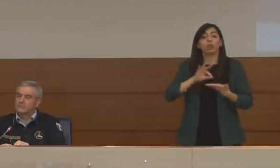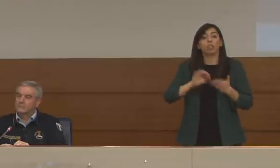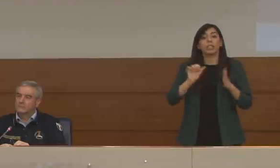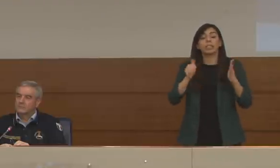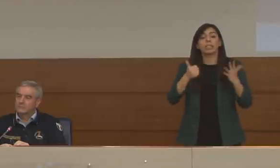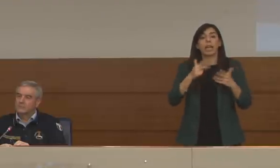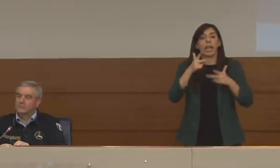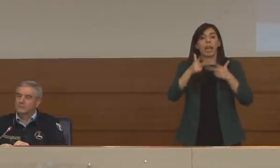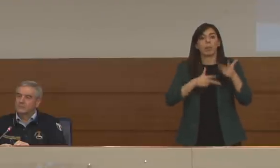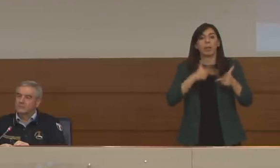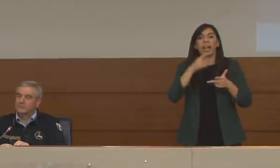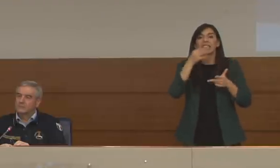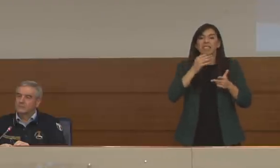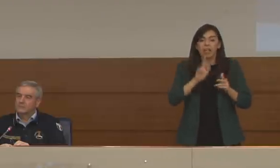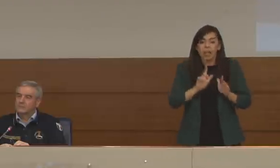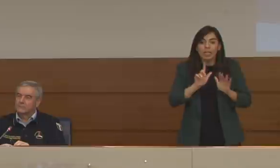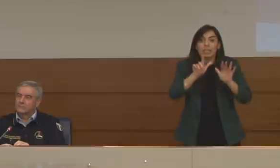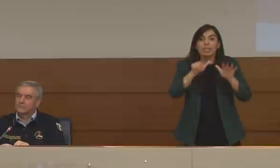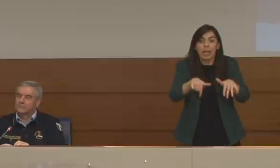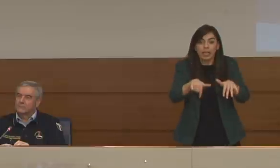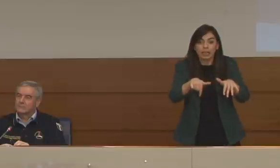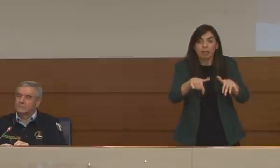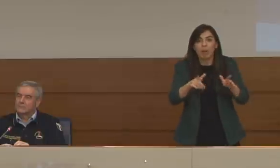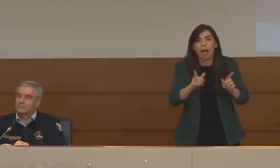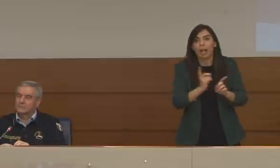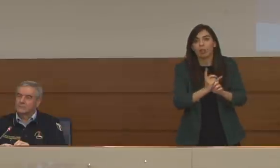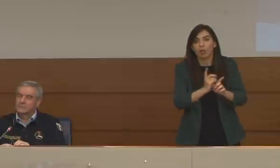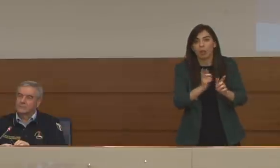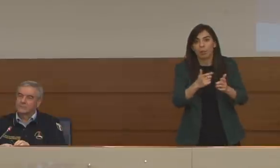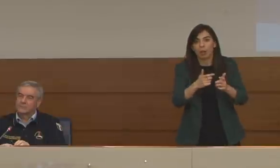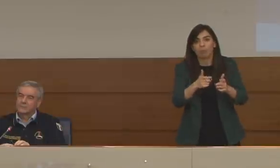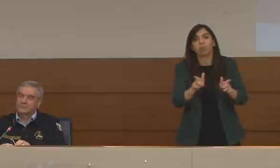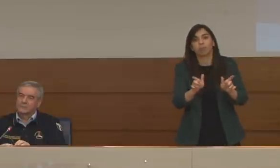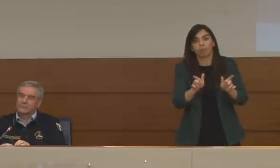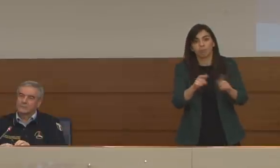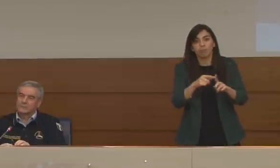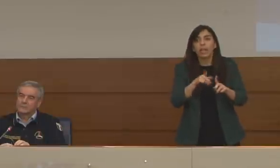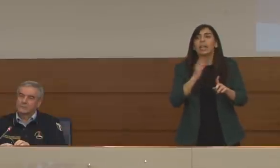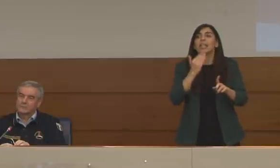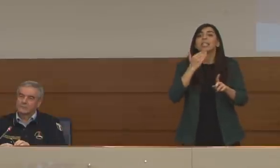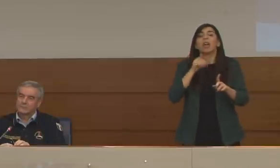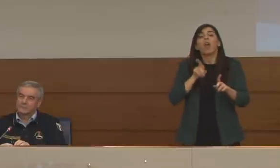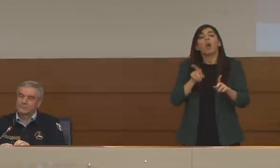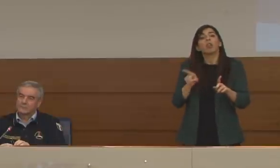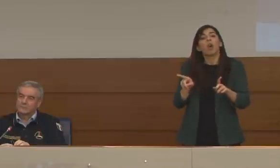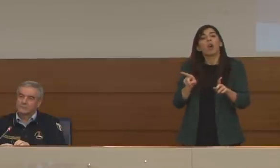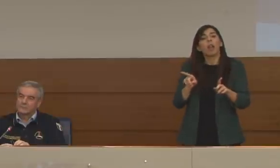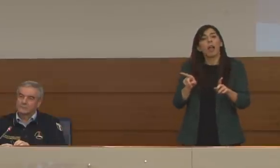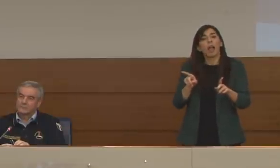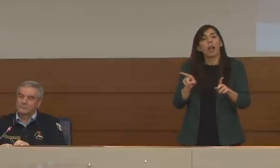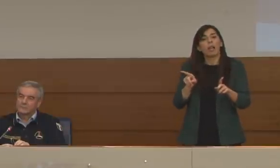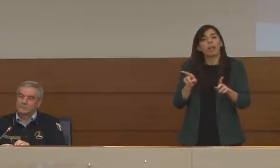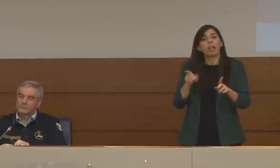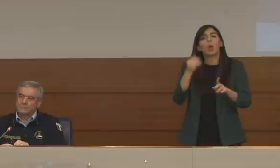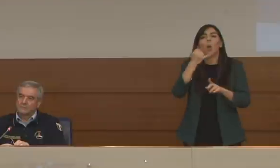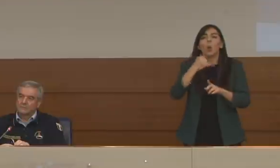settimana. Qual è secondo lei l'ultima data in cui voi come Comitato Tecnico